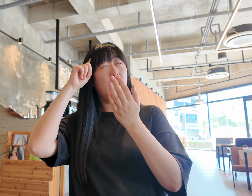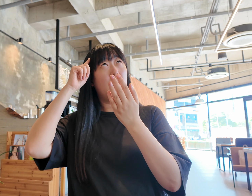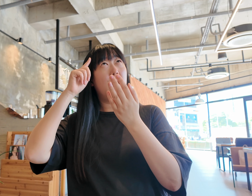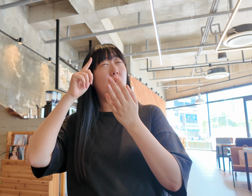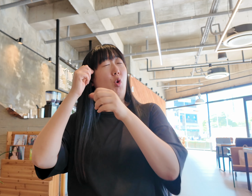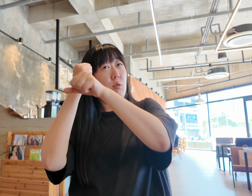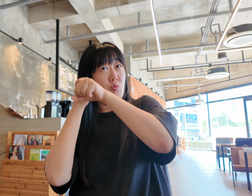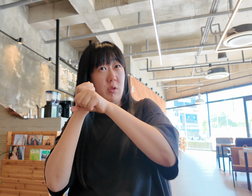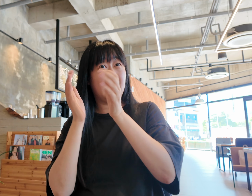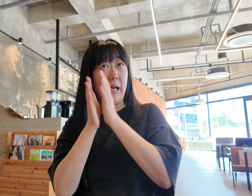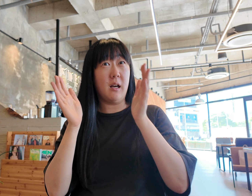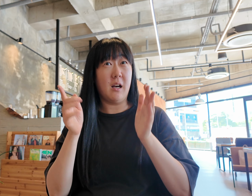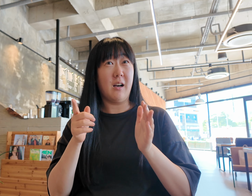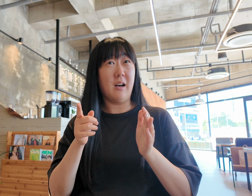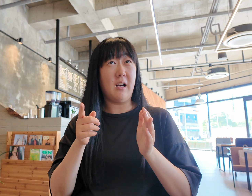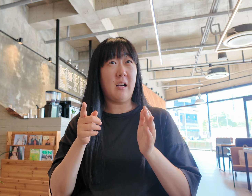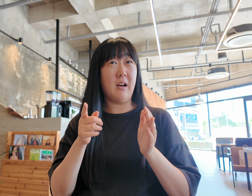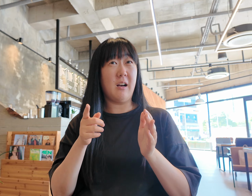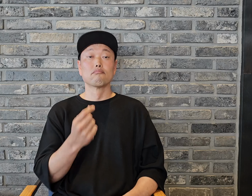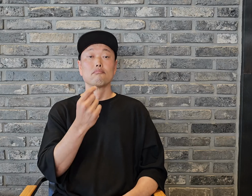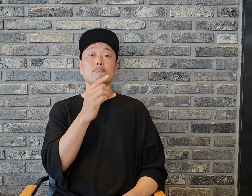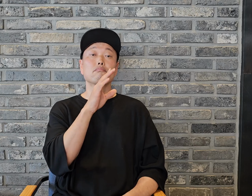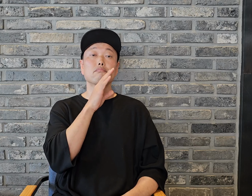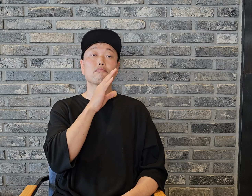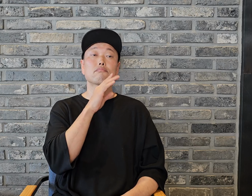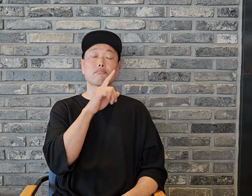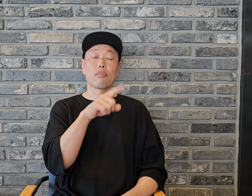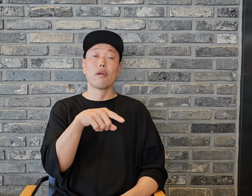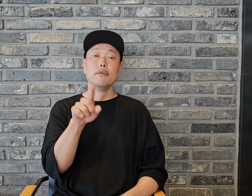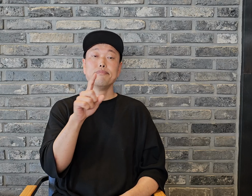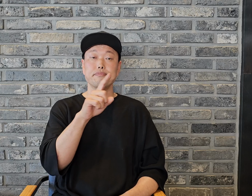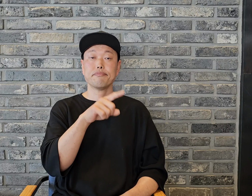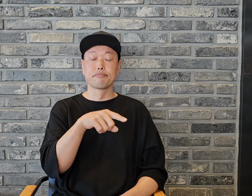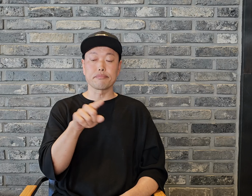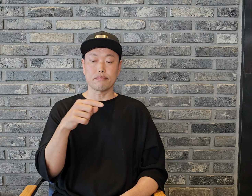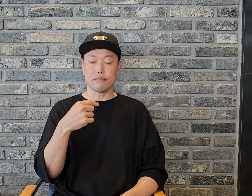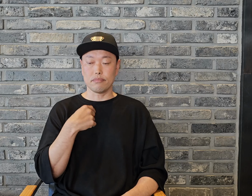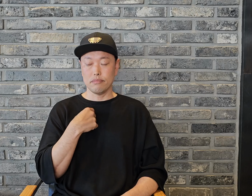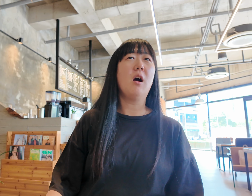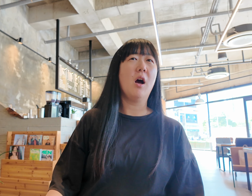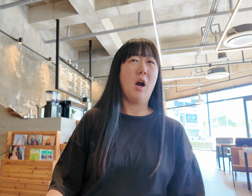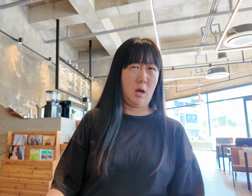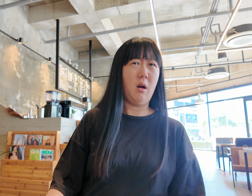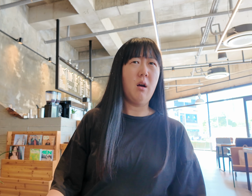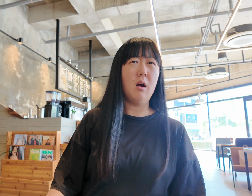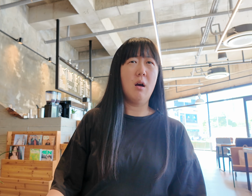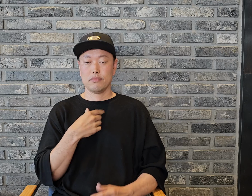zu recherchieren (wie lässt sich die Botschaft am besten vermitteln)? Genau, das ist die richtige Antwort. (Ich werde die Antwort nicht verpassen)